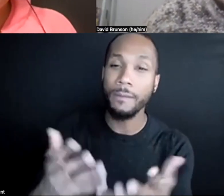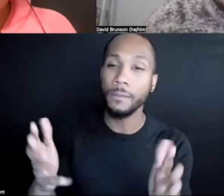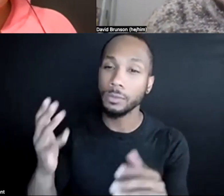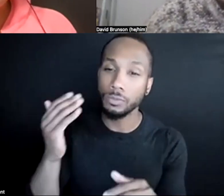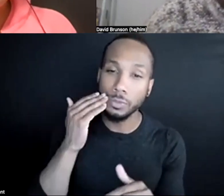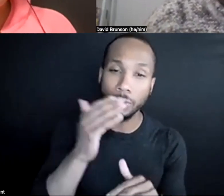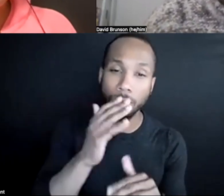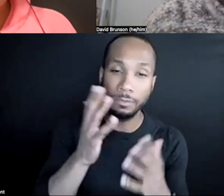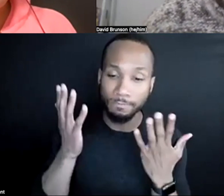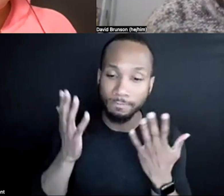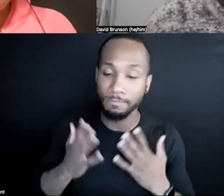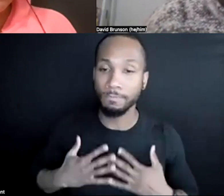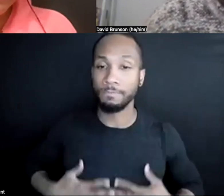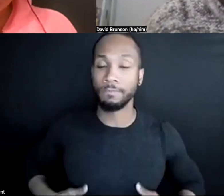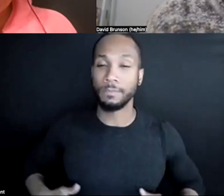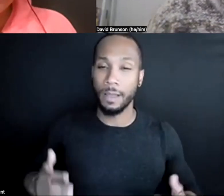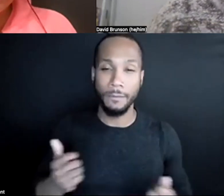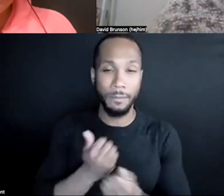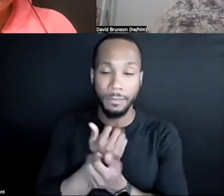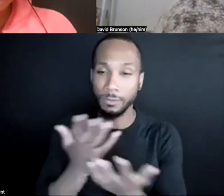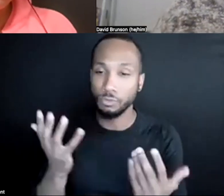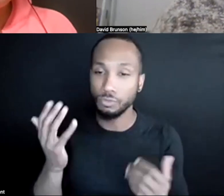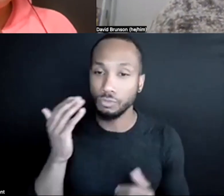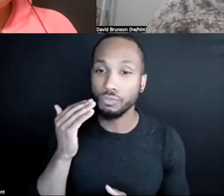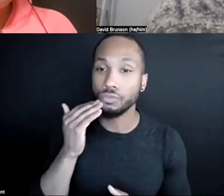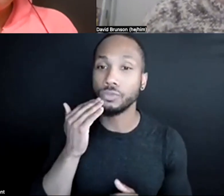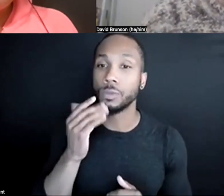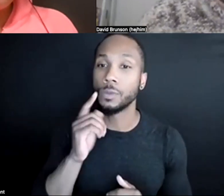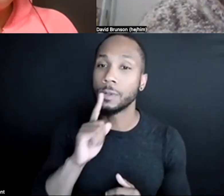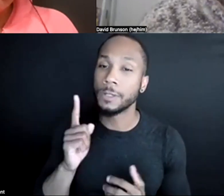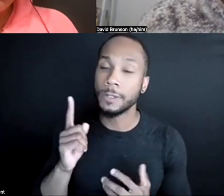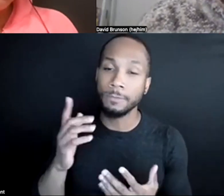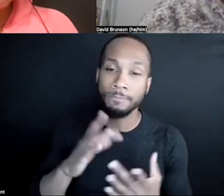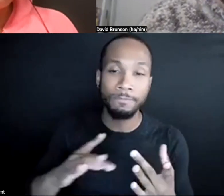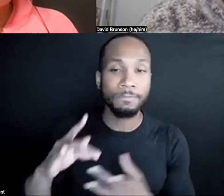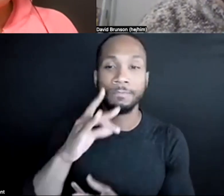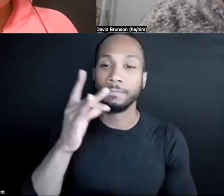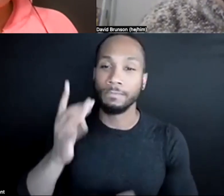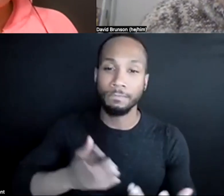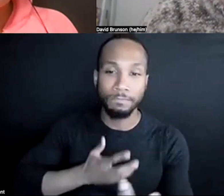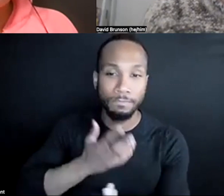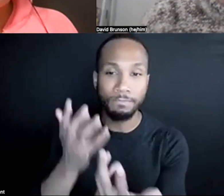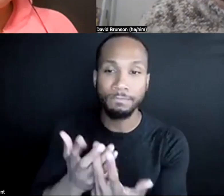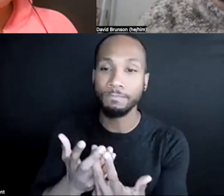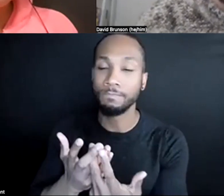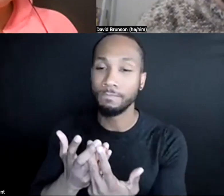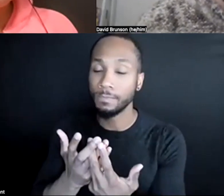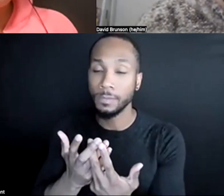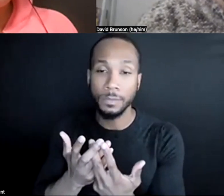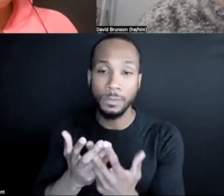Ella le sujeta el alma la anuda con palabras que ya no dicen